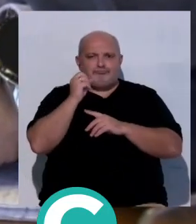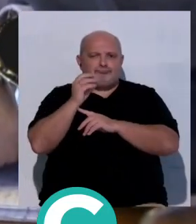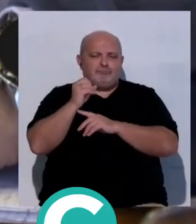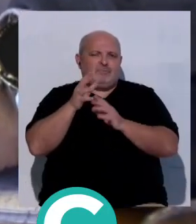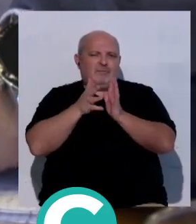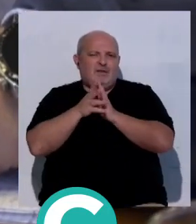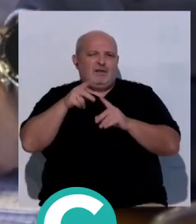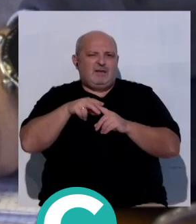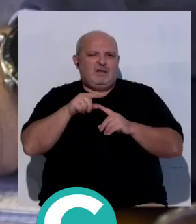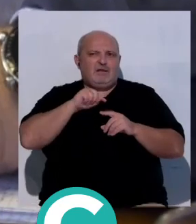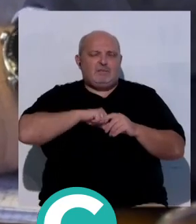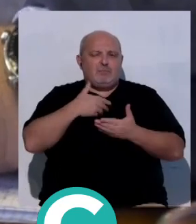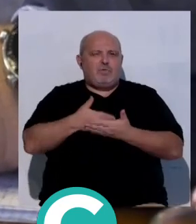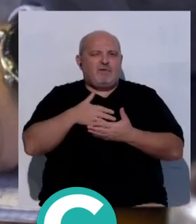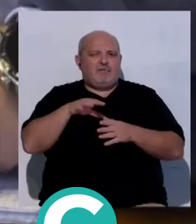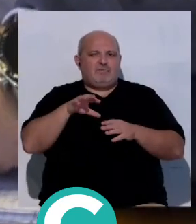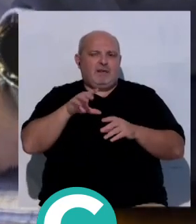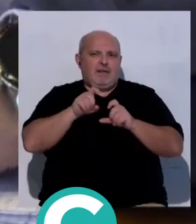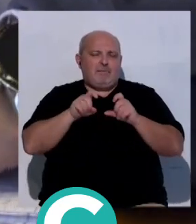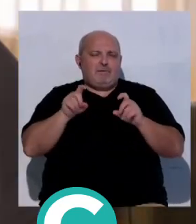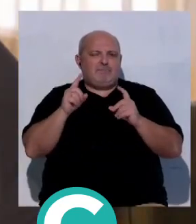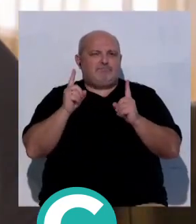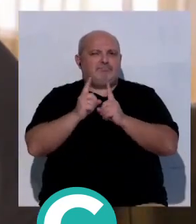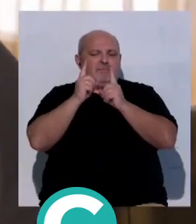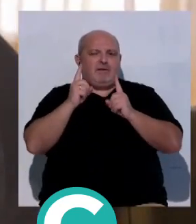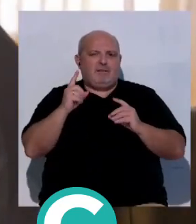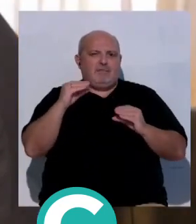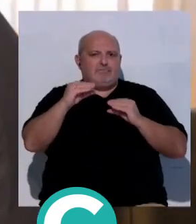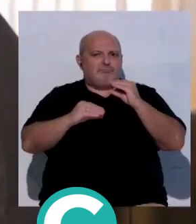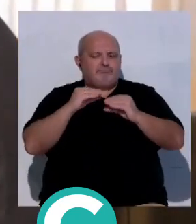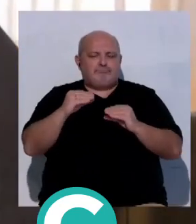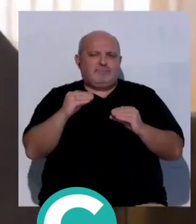talleres degustaciones o encuentros empresariales y de inversores formarán parte de la programación